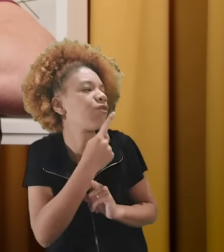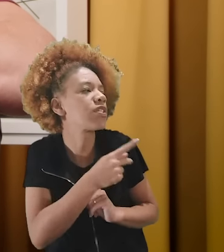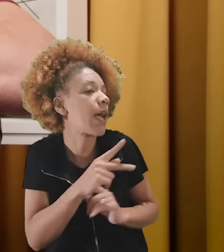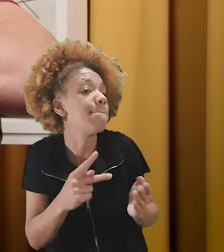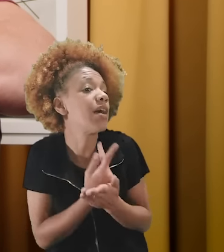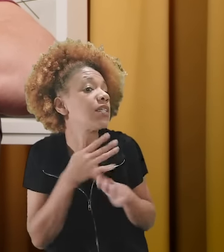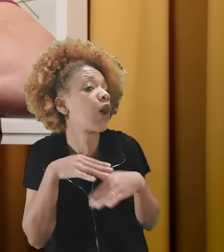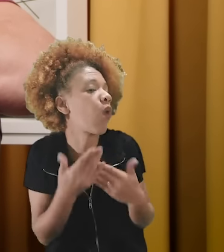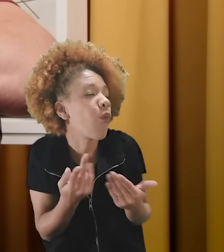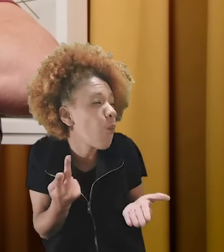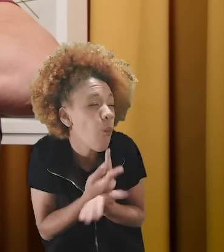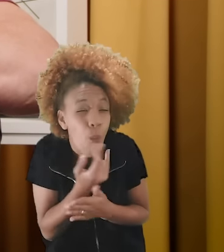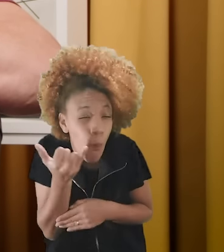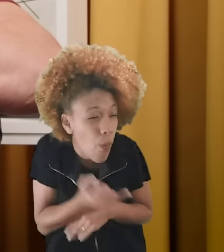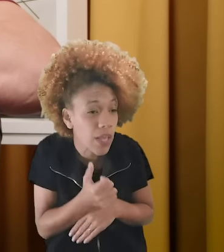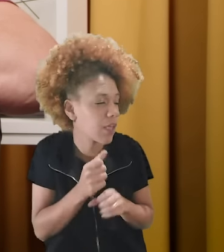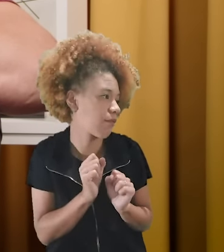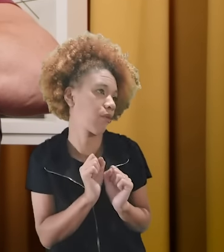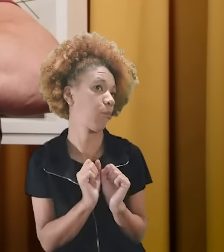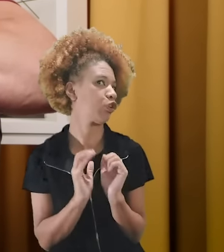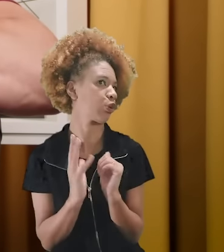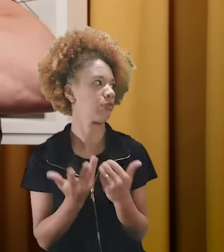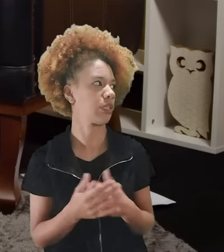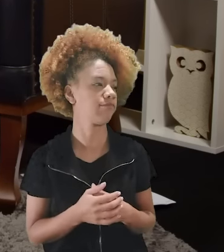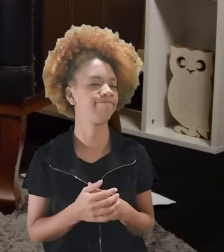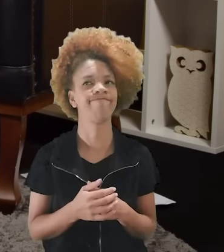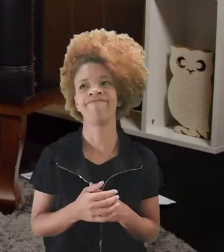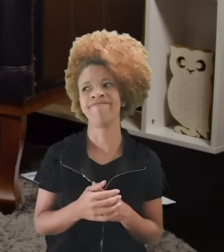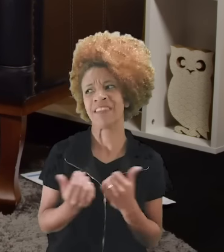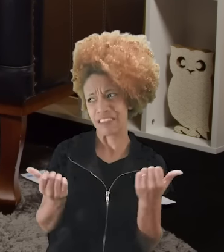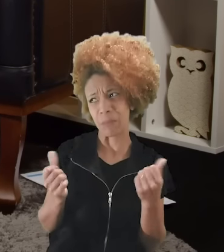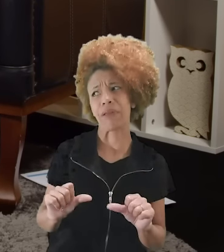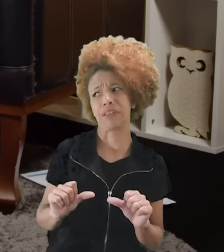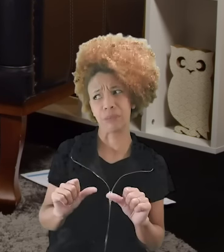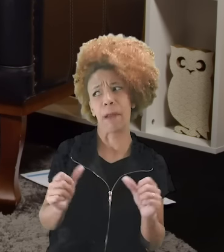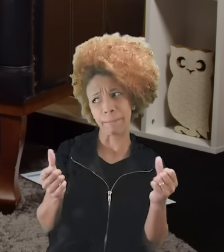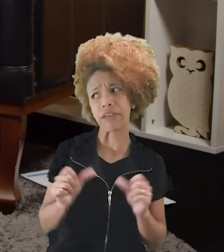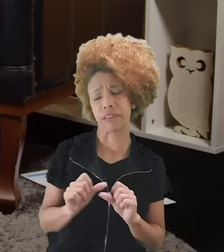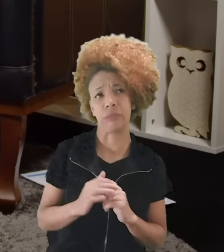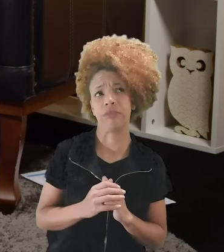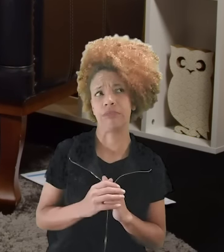você assim qual que é a cagada que você pode cometer cara isso é péssimo hein isso é é é